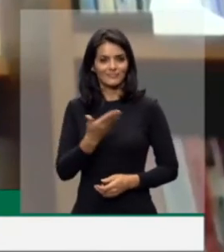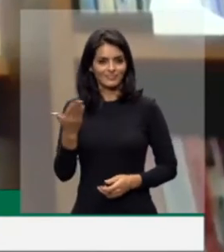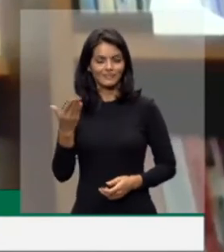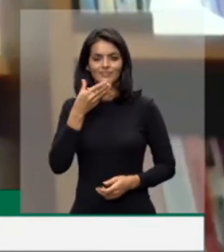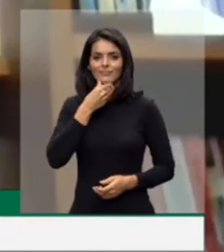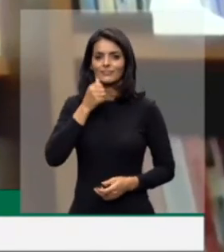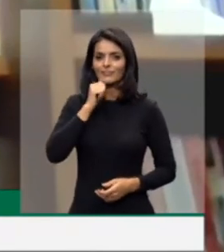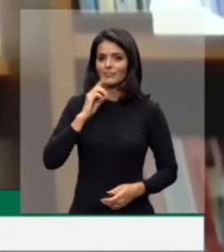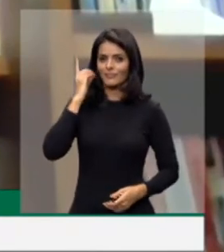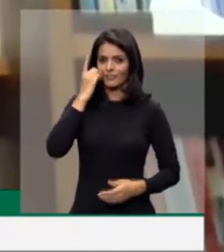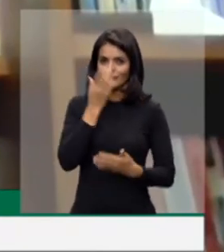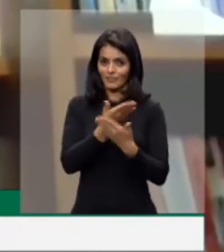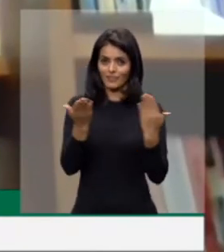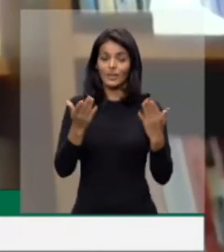VEM ENCAMINHAR DEPUTADO IVAN?